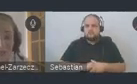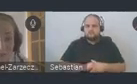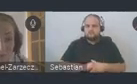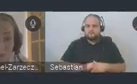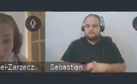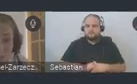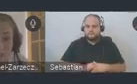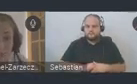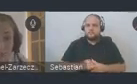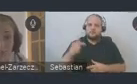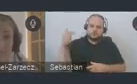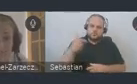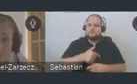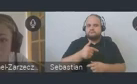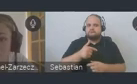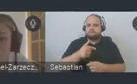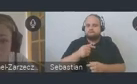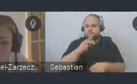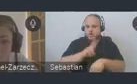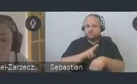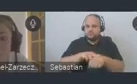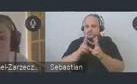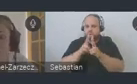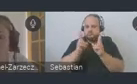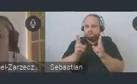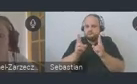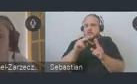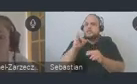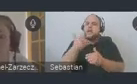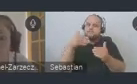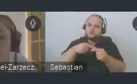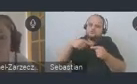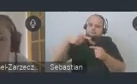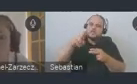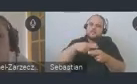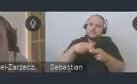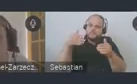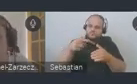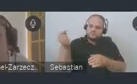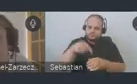więc trzeba określić godziny, częstotliwość tych spotkań i jeżeli jest dużo osób,